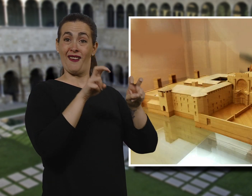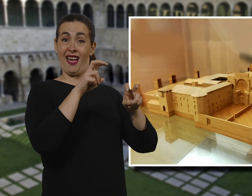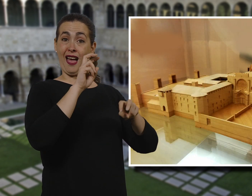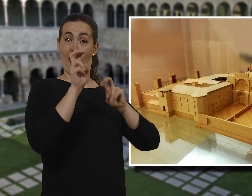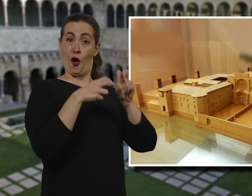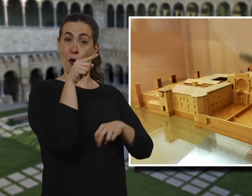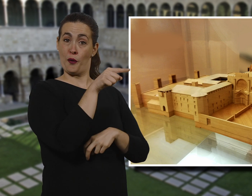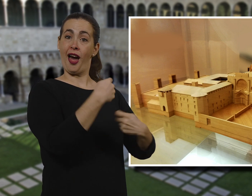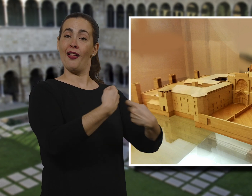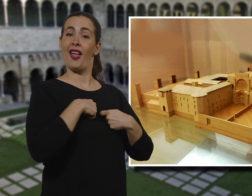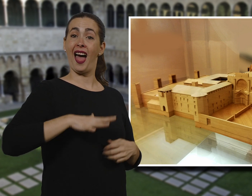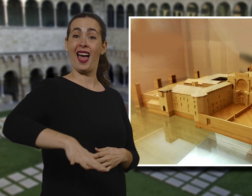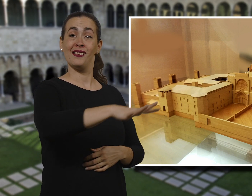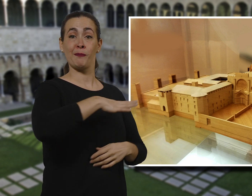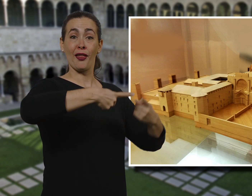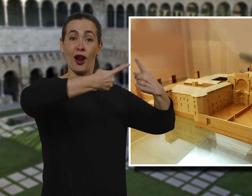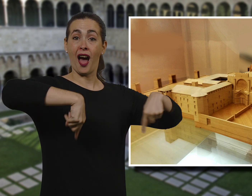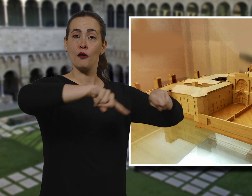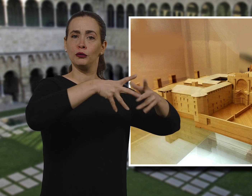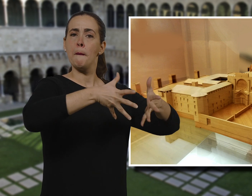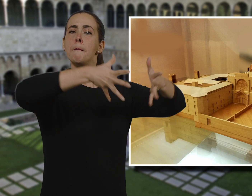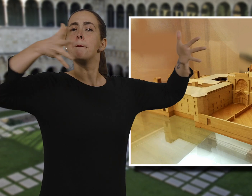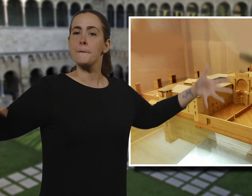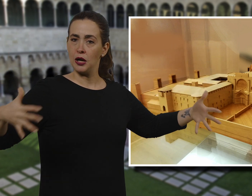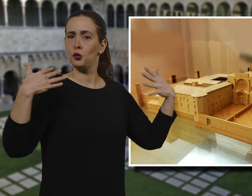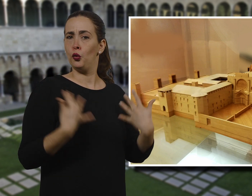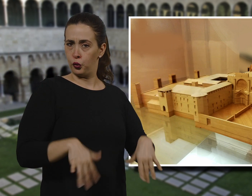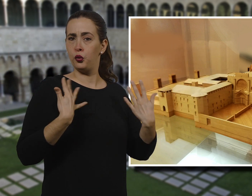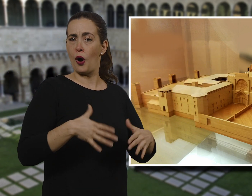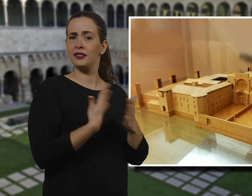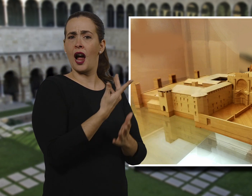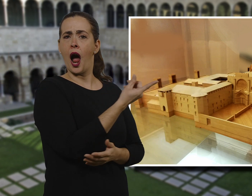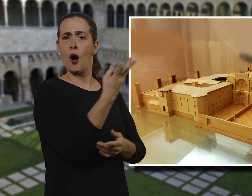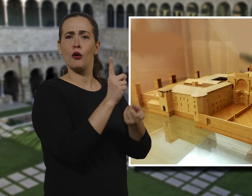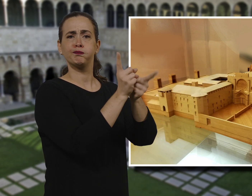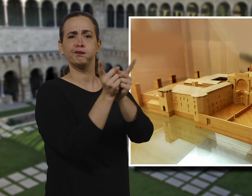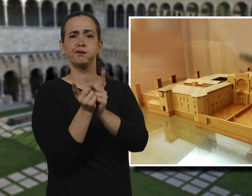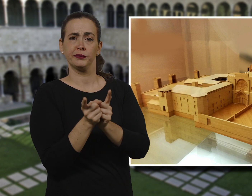La nova obra amplia els espais claustrals de manera considerable i comporta alguns canvis